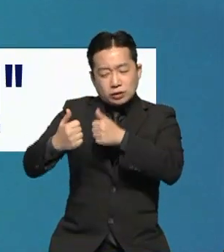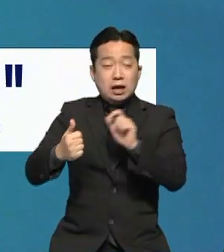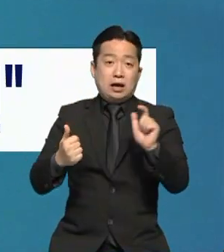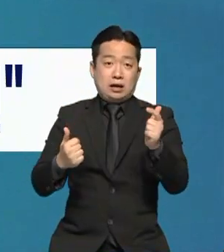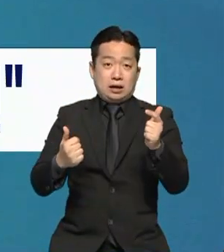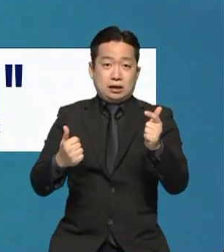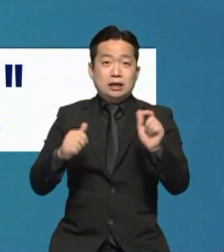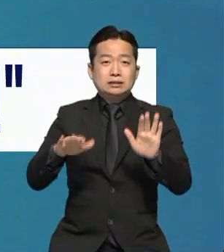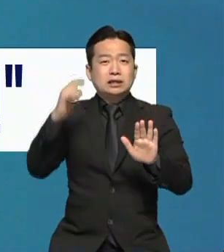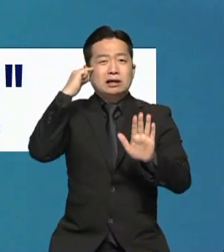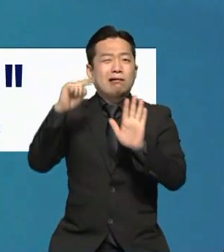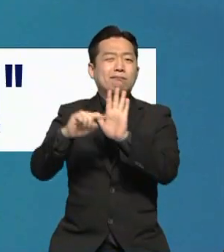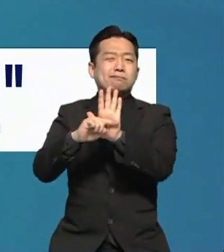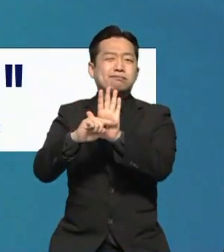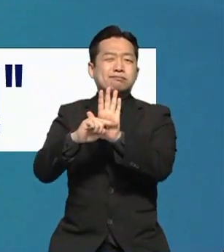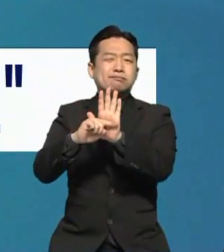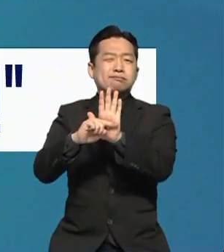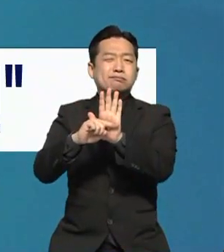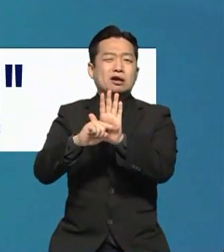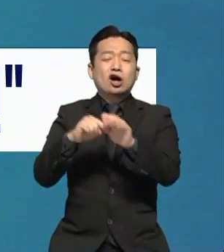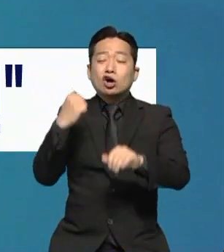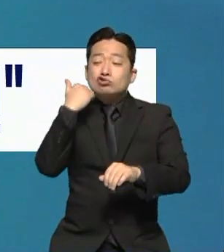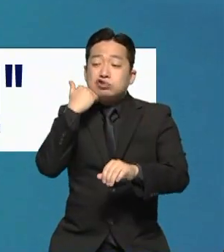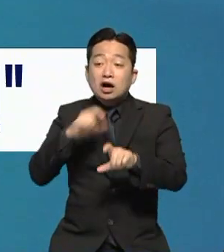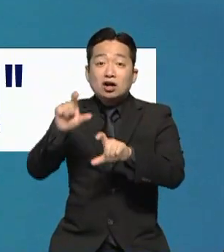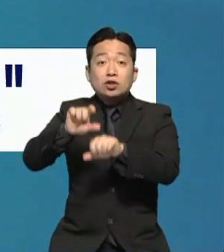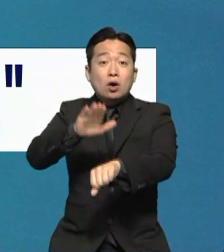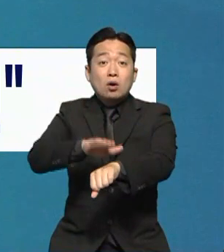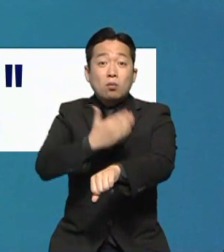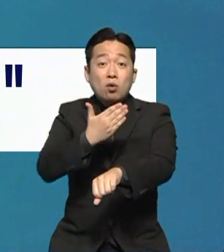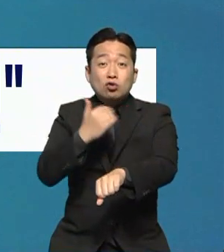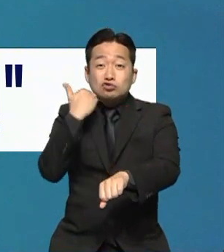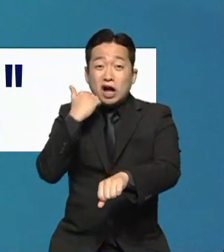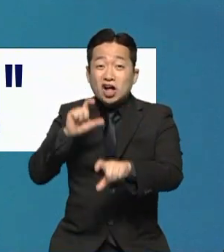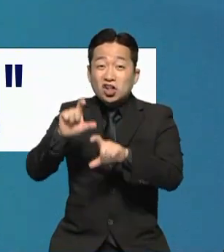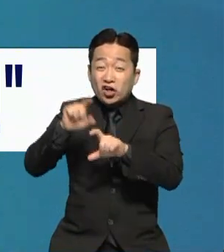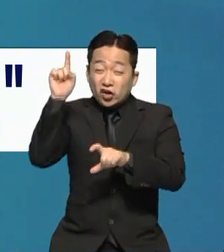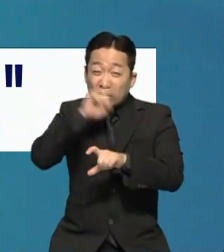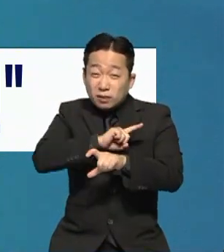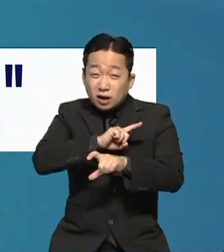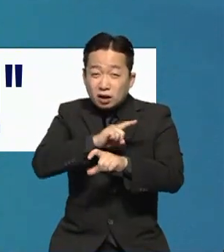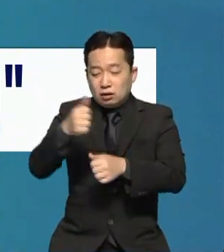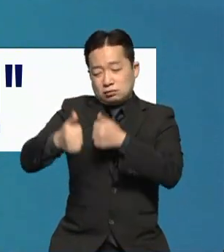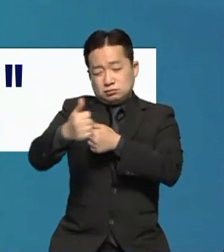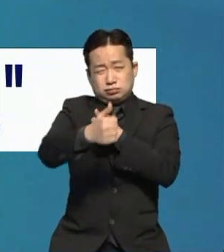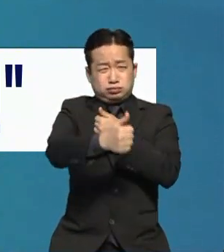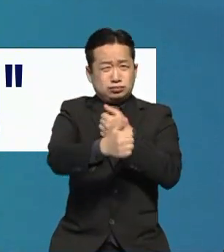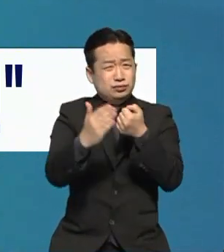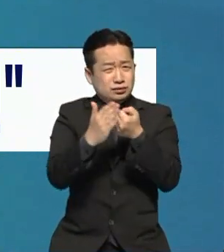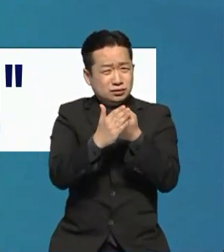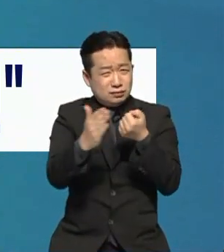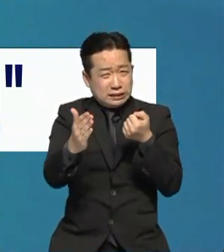경쟁. 누가 더 못하나, 누가 더 옛날에 잘못했나 이런 걸 하다 보니까 이런 상황이 왔는데